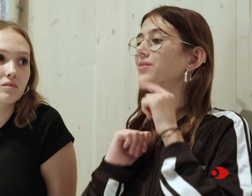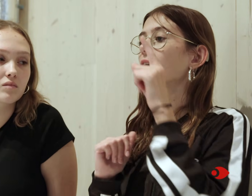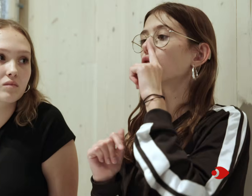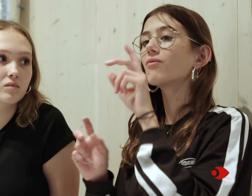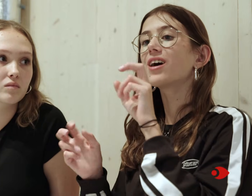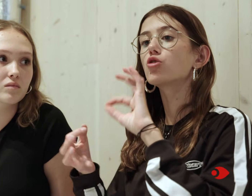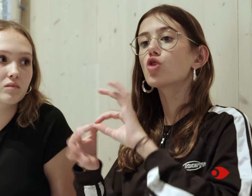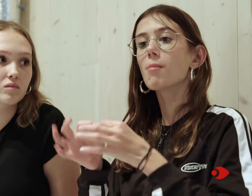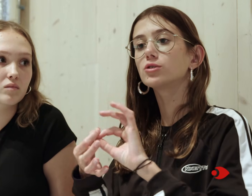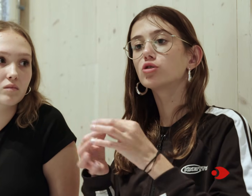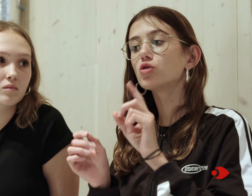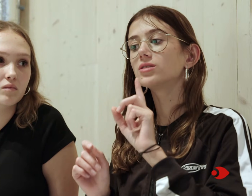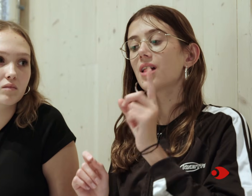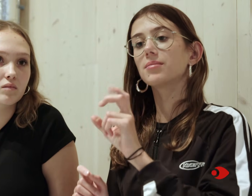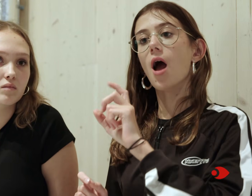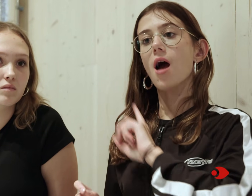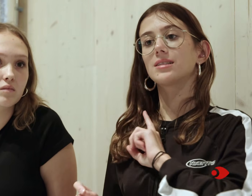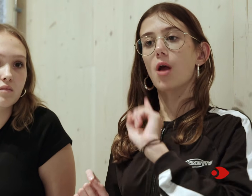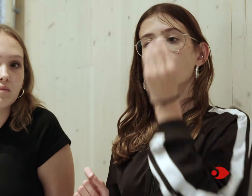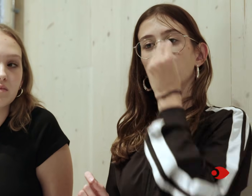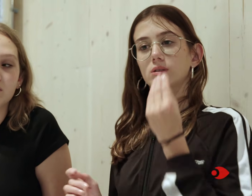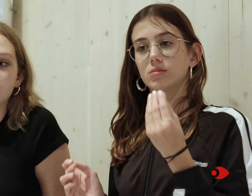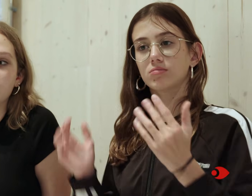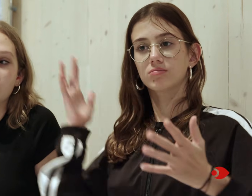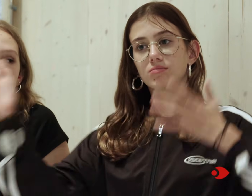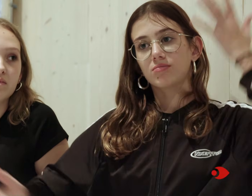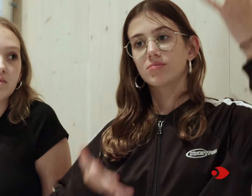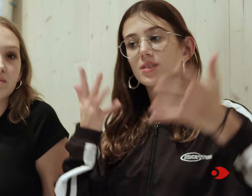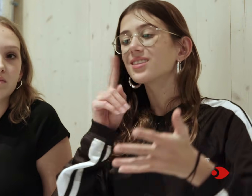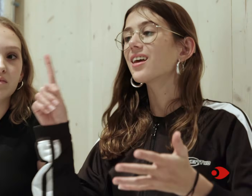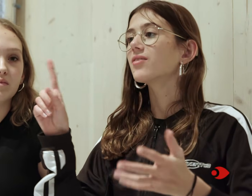sondern eine eigene visuelle poetische Kunstform.